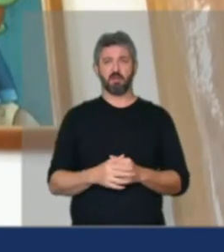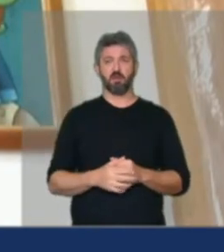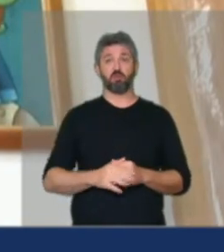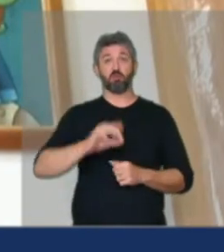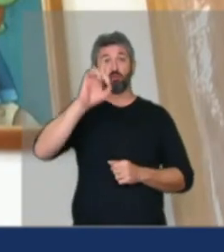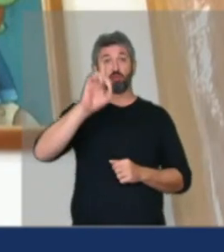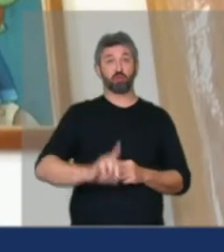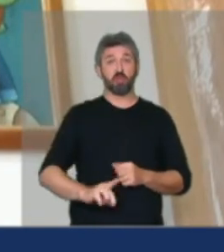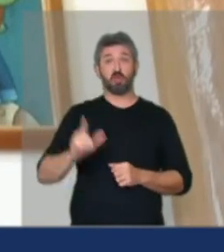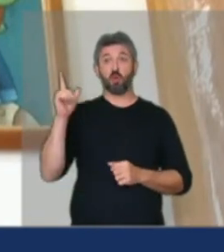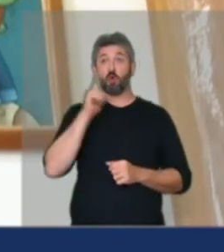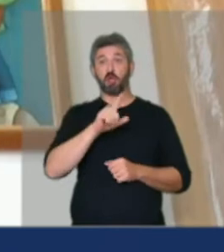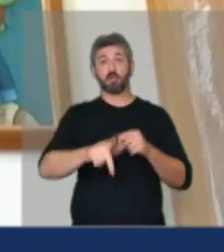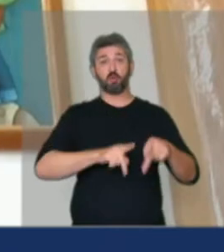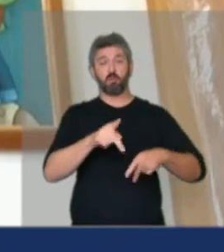CONQUISTAS DO POVO BRASILEIRO.